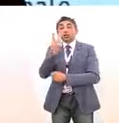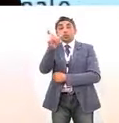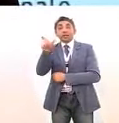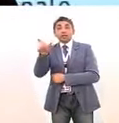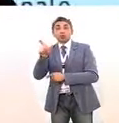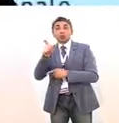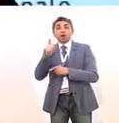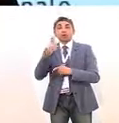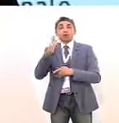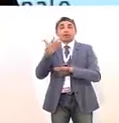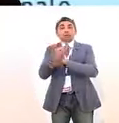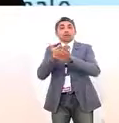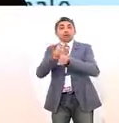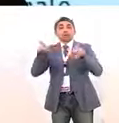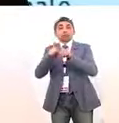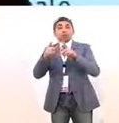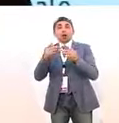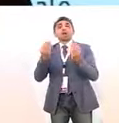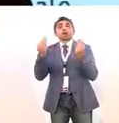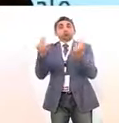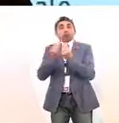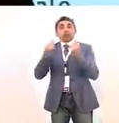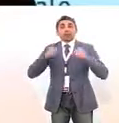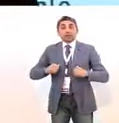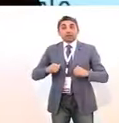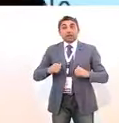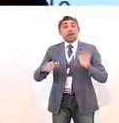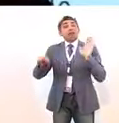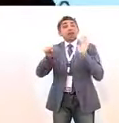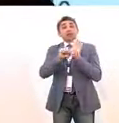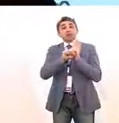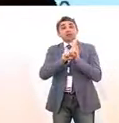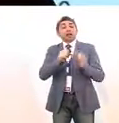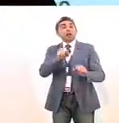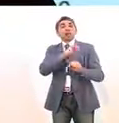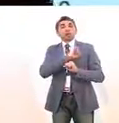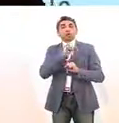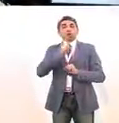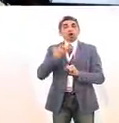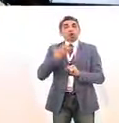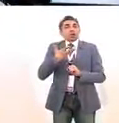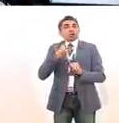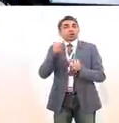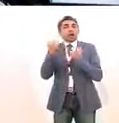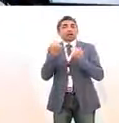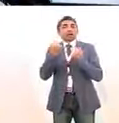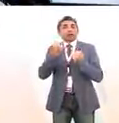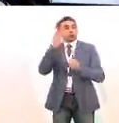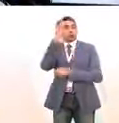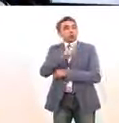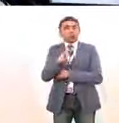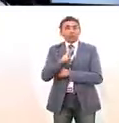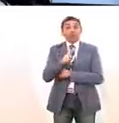di unirsi civilmente. La fiducia non è un atto di violenza e ridirlo serve ad accettare